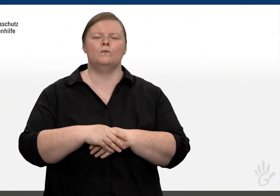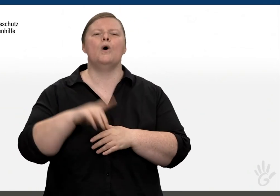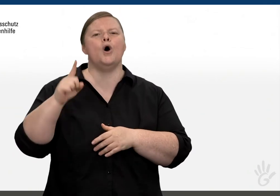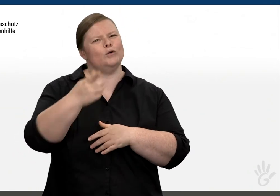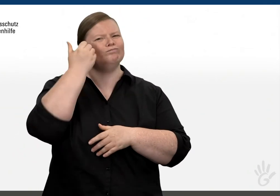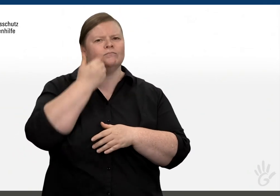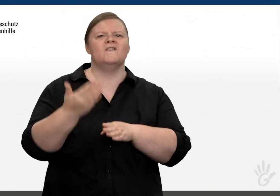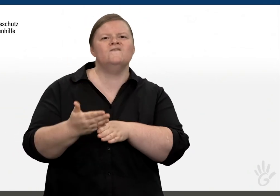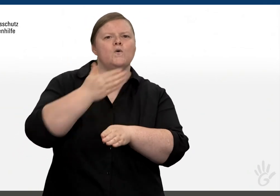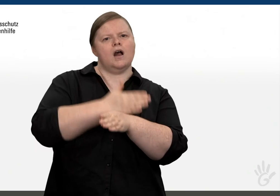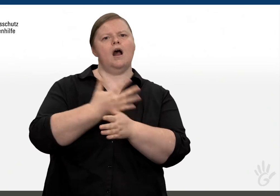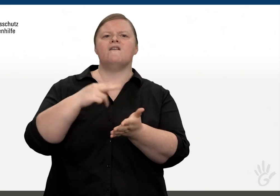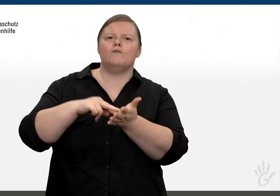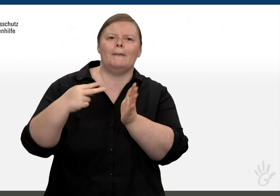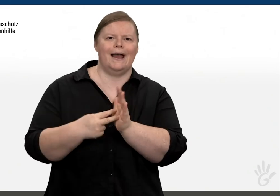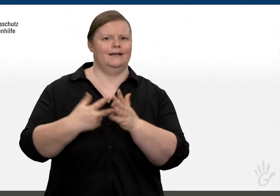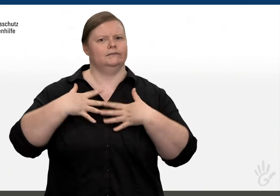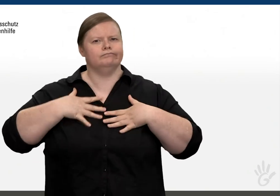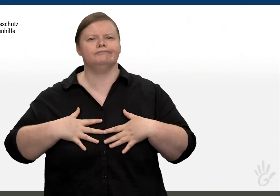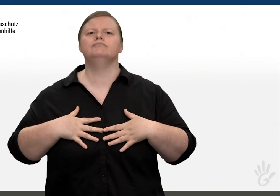Informieren Sie sich stets im Voraus